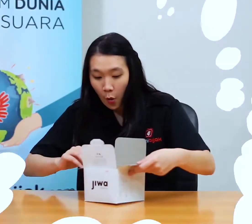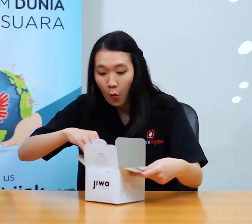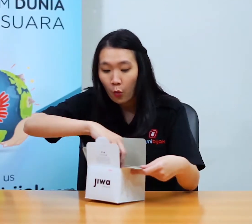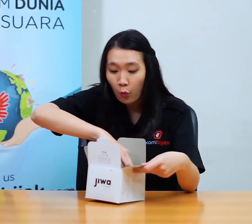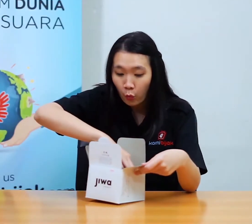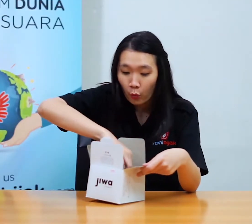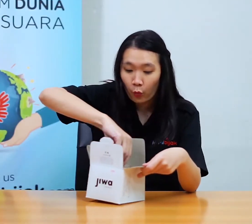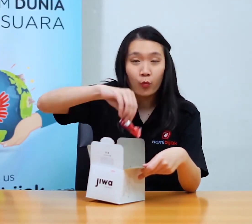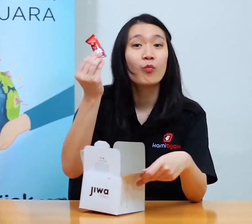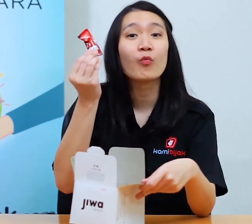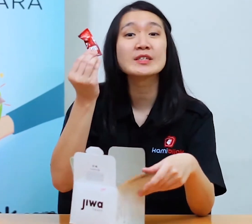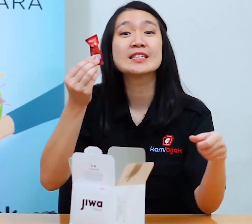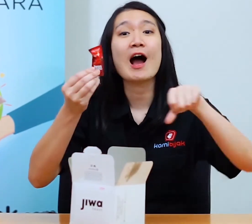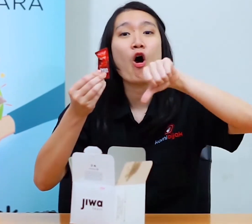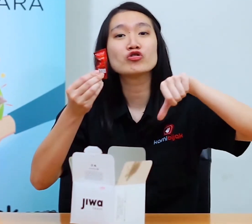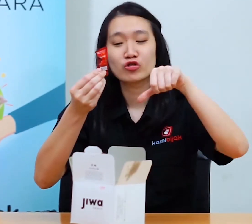Oh dapat saus saset.